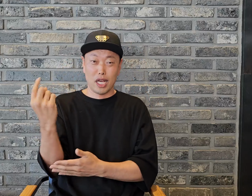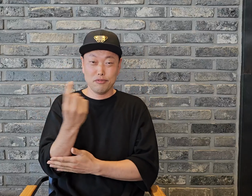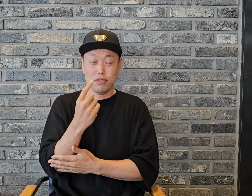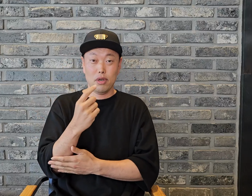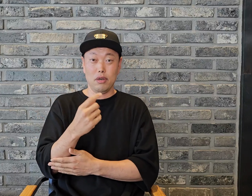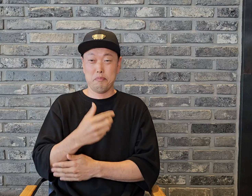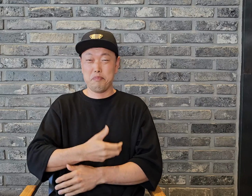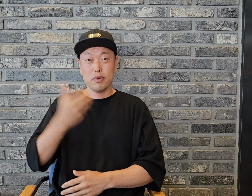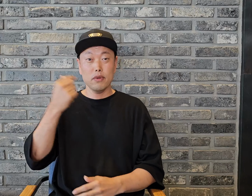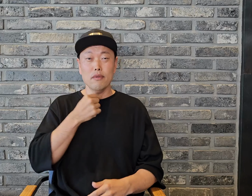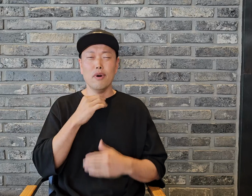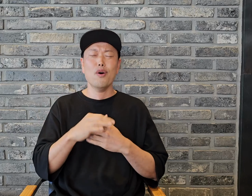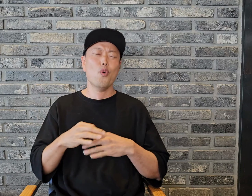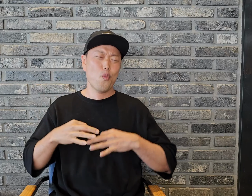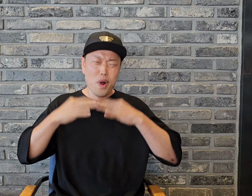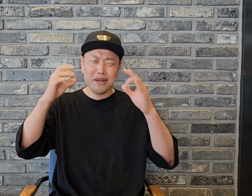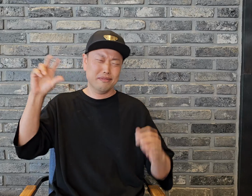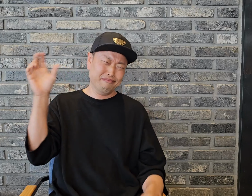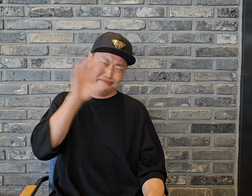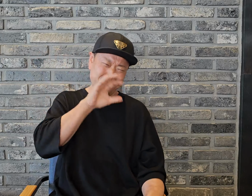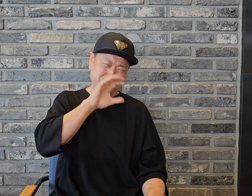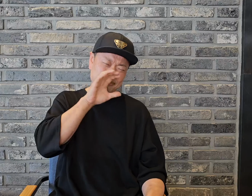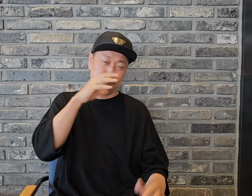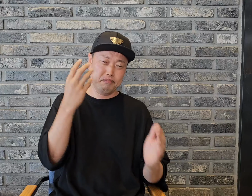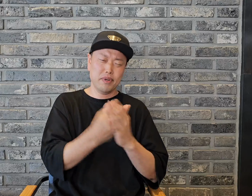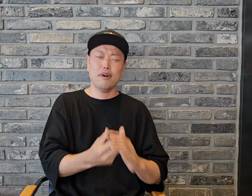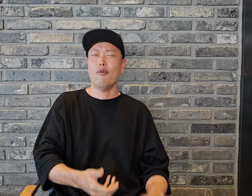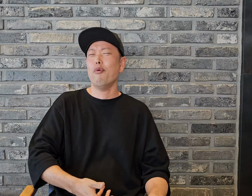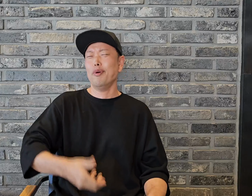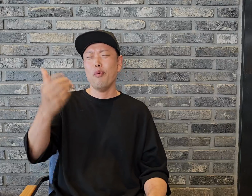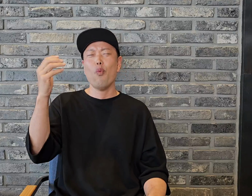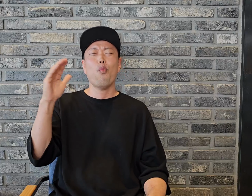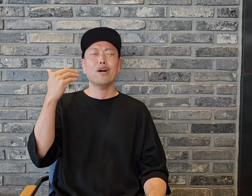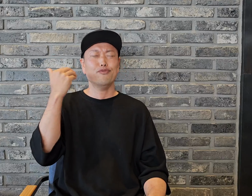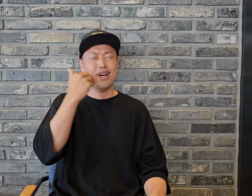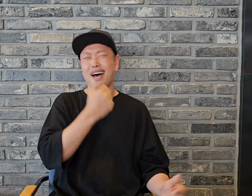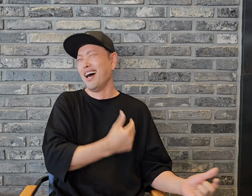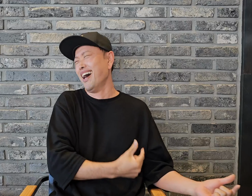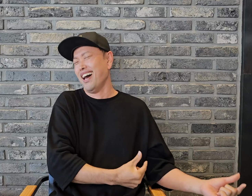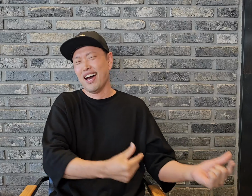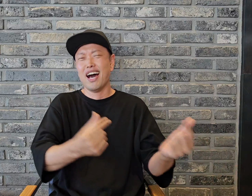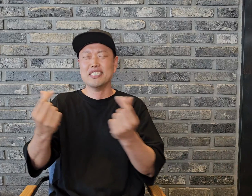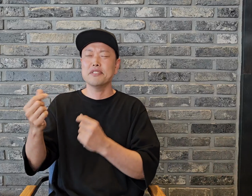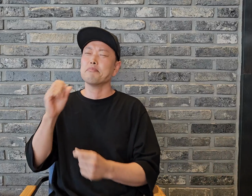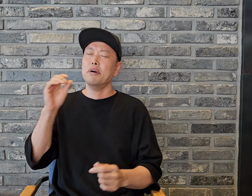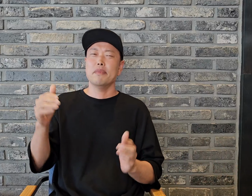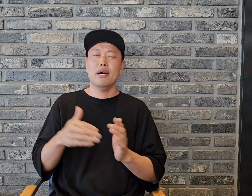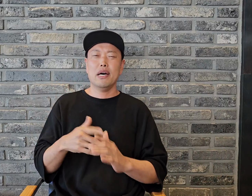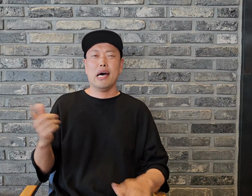野球選手になることを夢見たければ、成功するためには努力しなければならないのと同じように、 （語学力を向上させるために）努力しなければならないと誰もが言います。